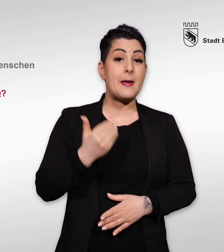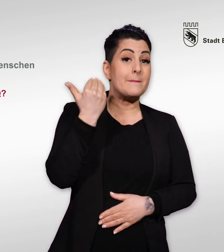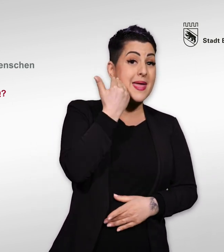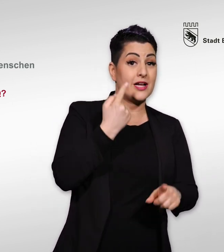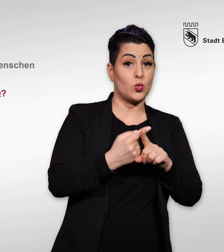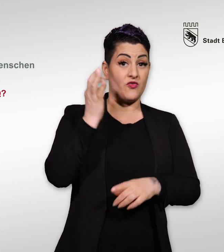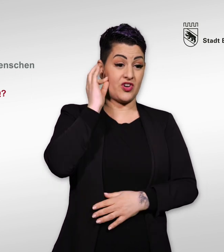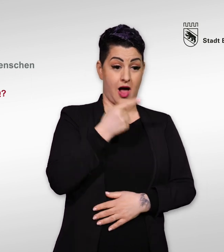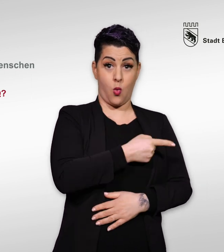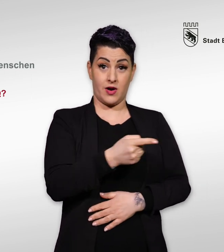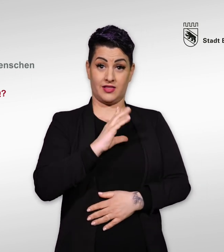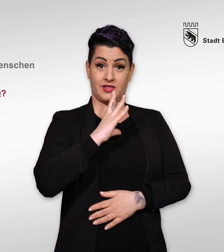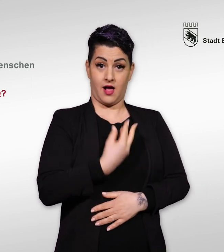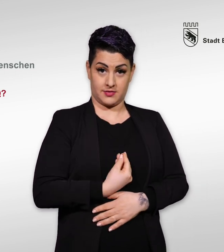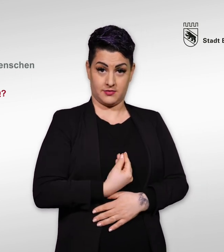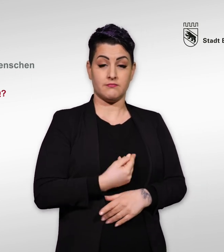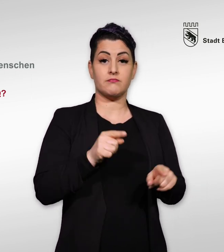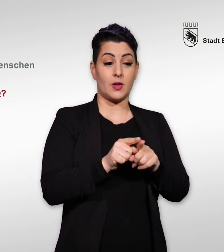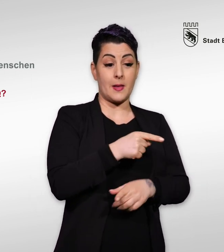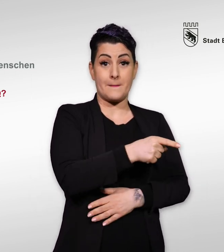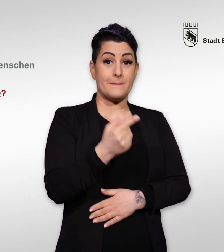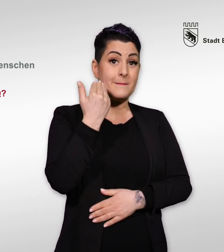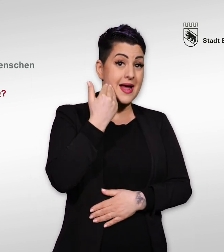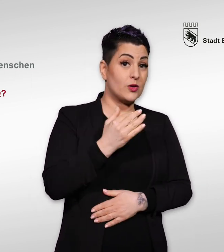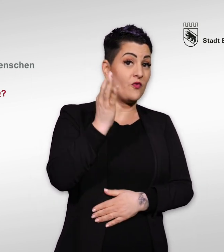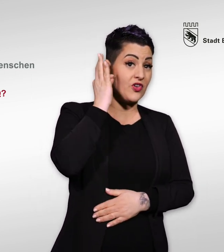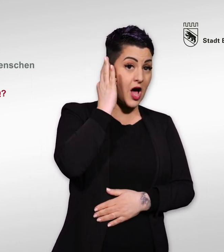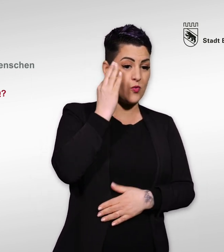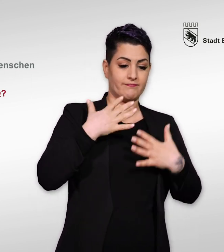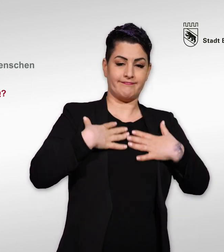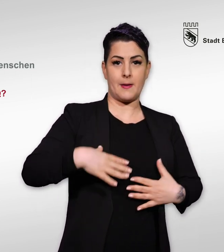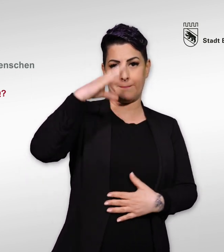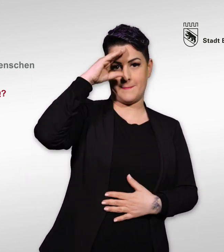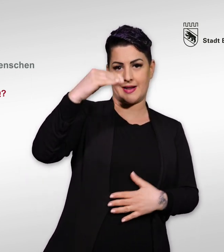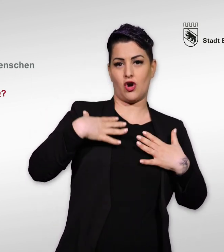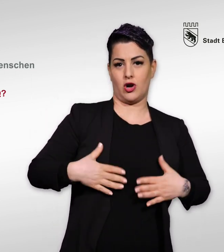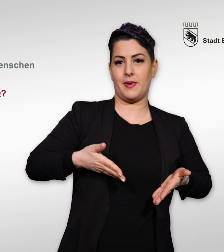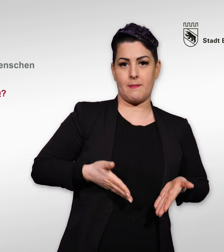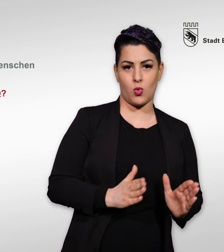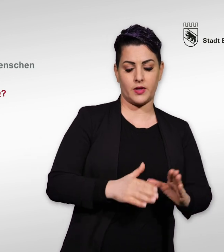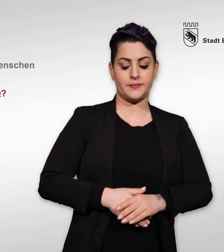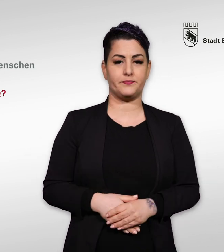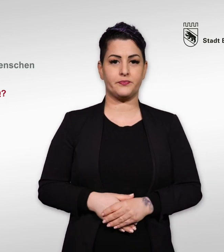Trans Mädchen und trans Frauen sind Mädchen bzw. Frauen, die mit einem männlichen Körper geboren worden sind.